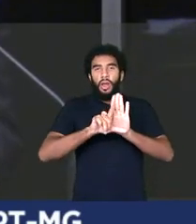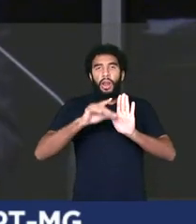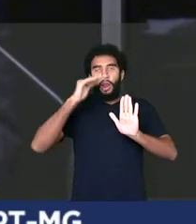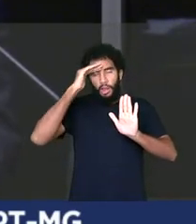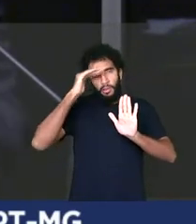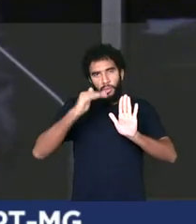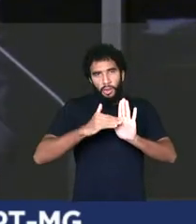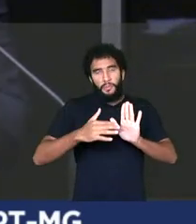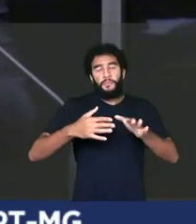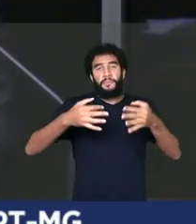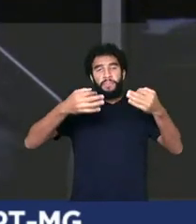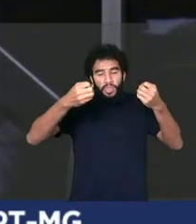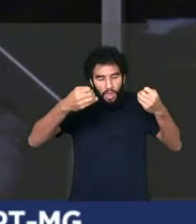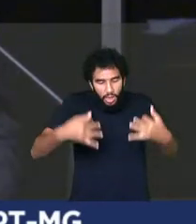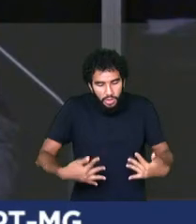QUE ESSA LEGALIZAÇÃO TENHA POLÍTICAS QUE JUSTIFICA OS